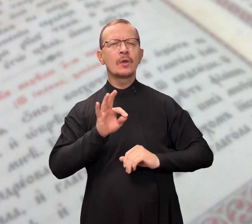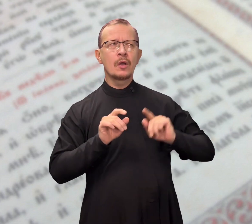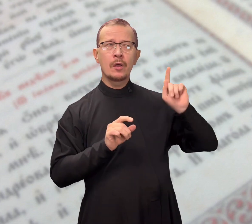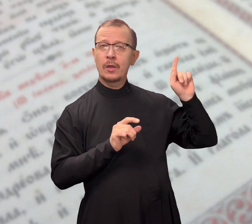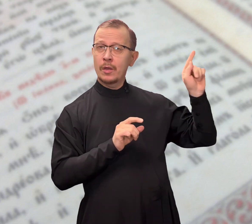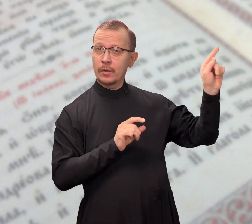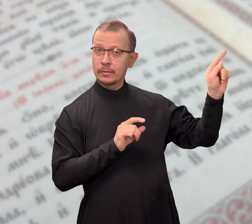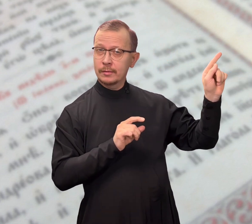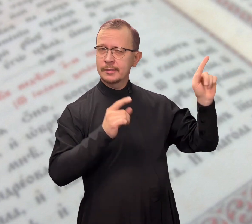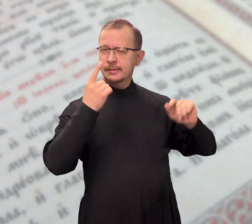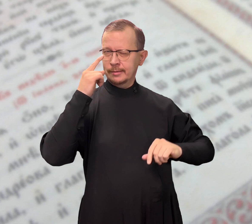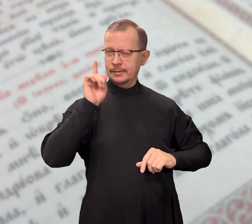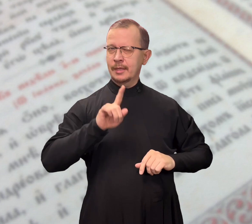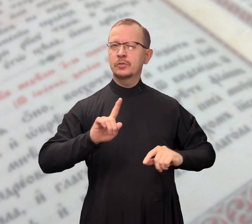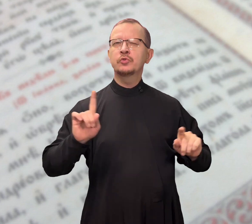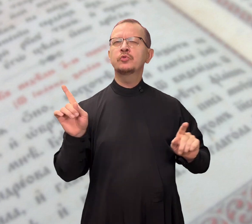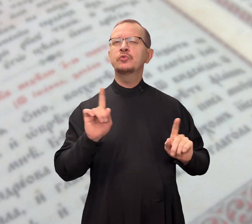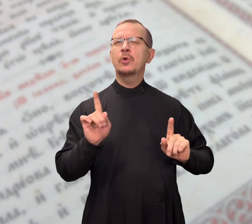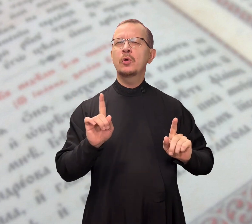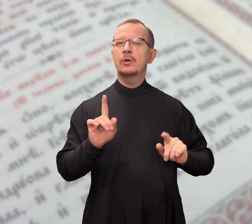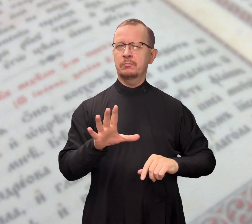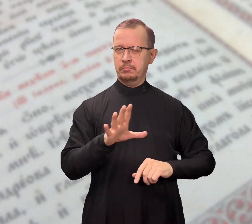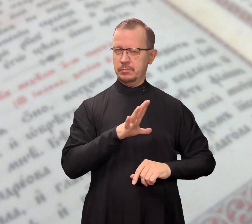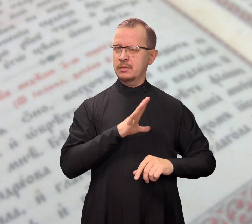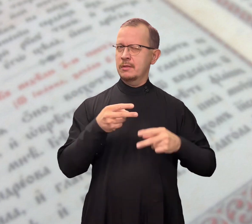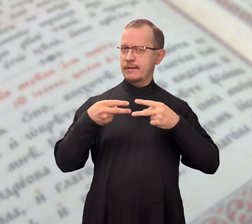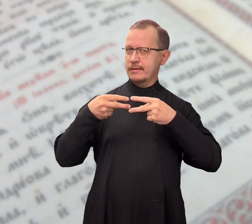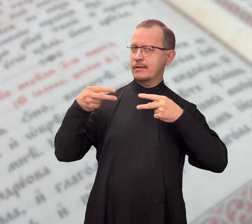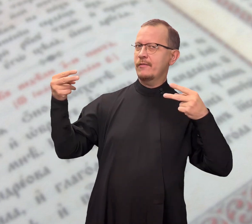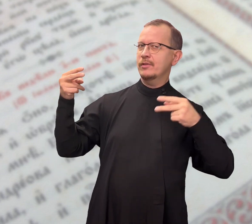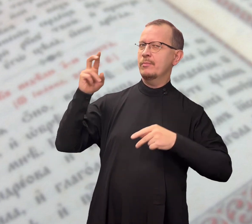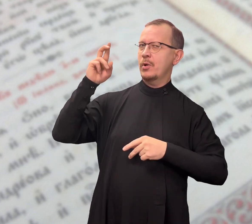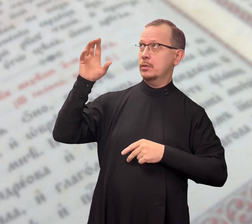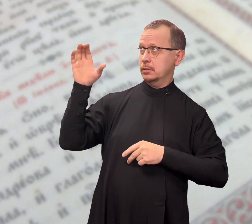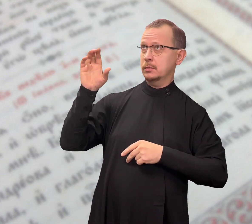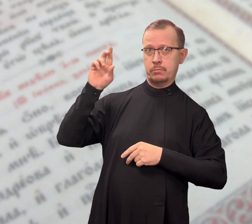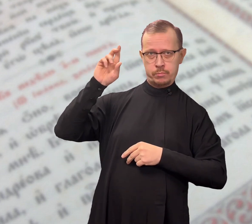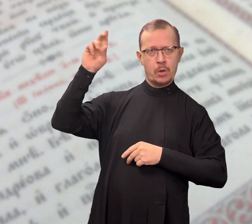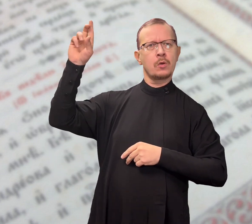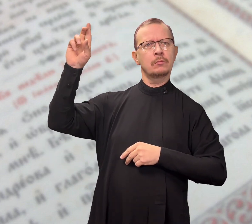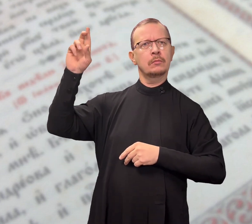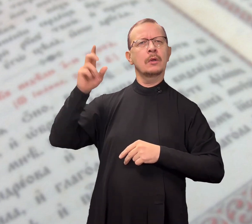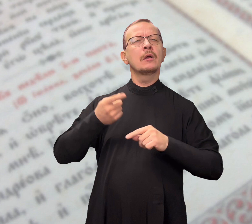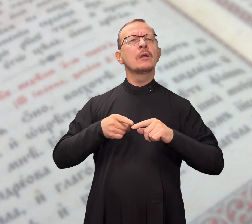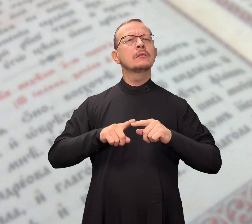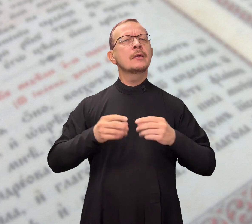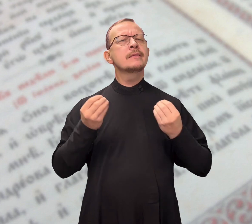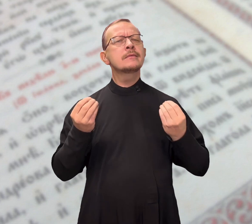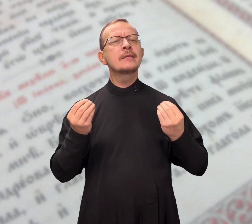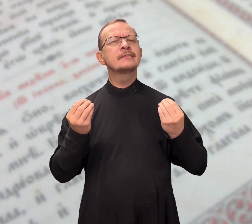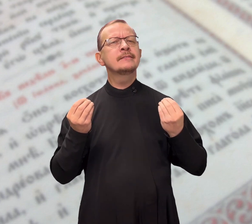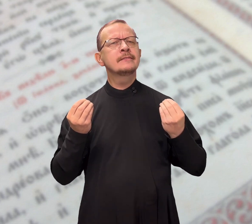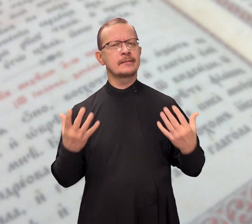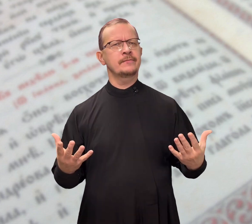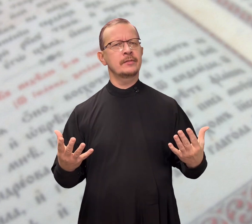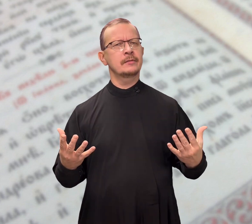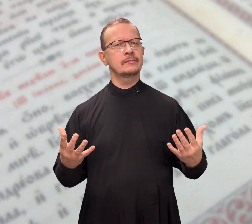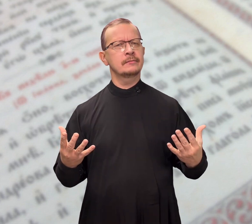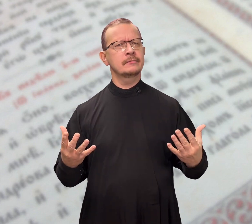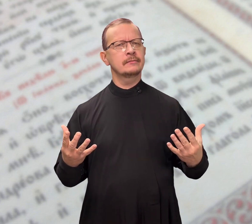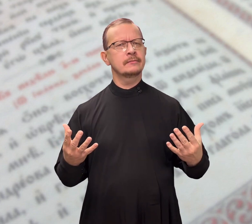знал, что для Него быть равным Богу естественно.